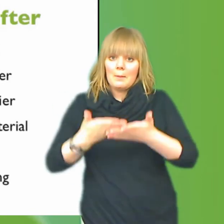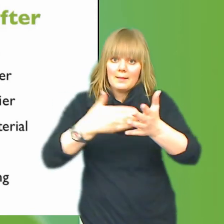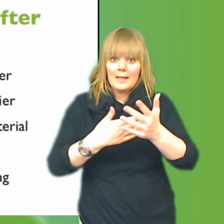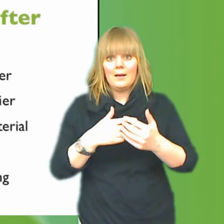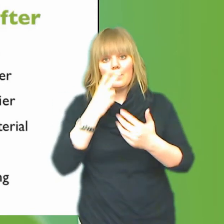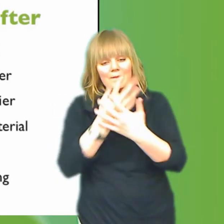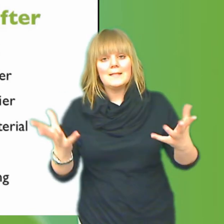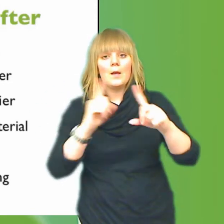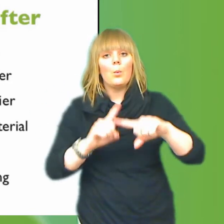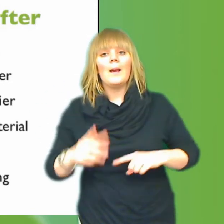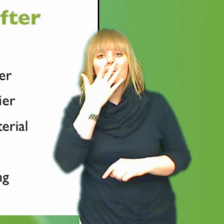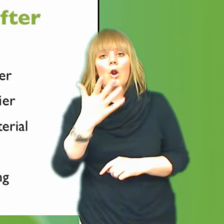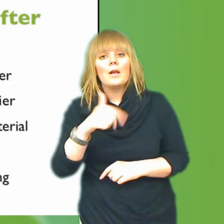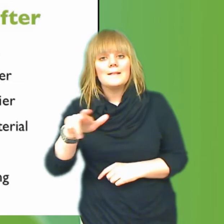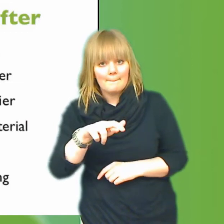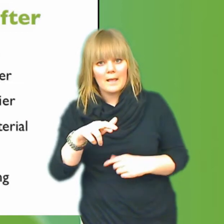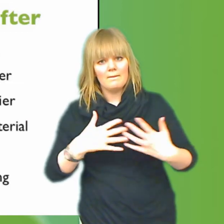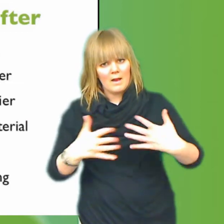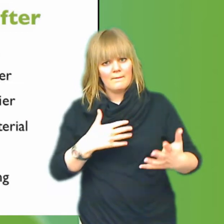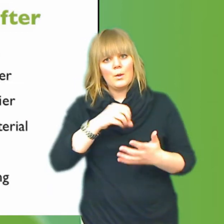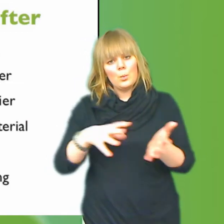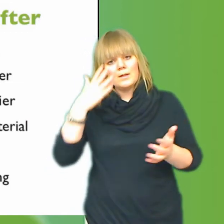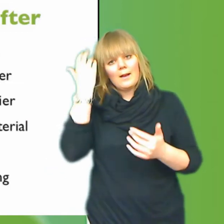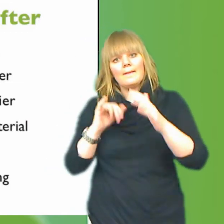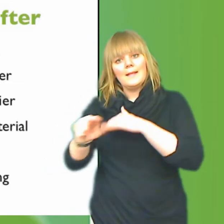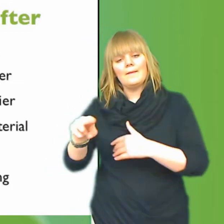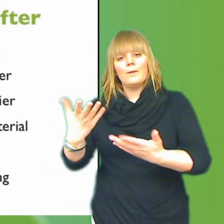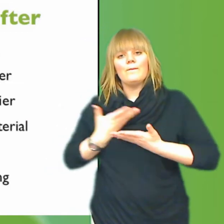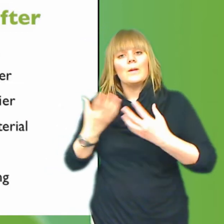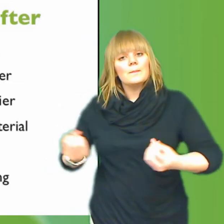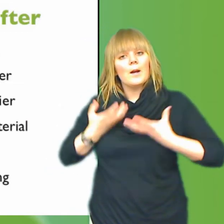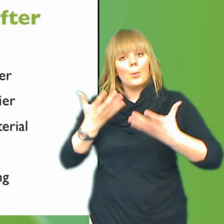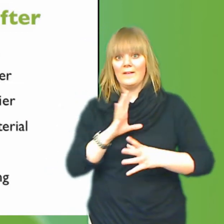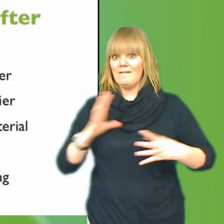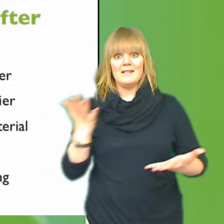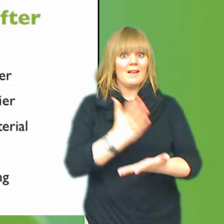Det är för att inspirera varandra och lyfta fram goda idéer.